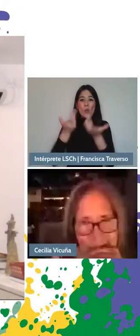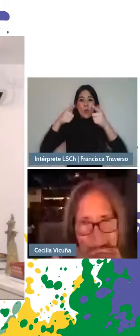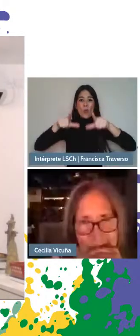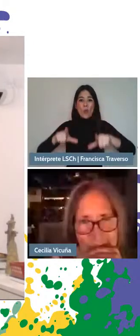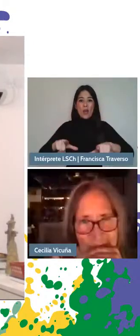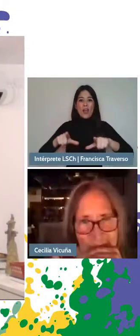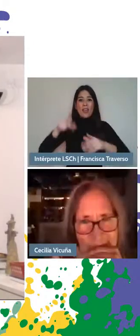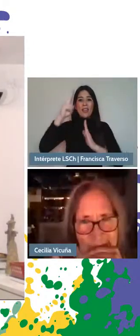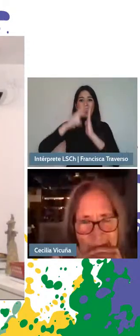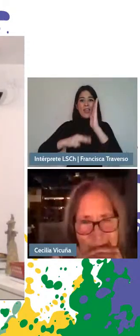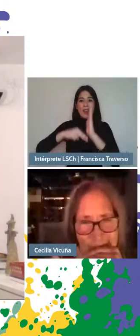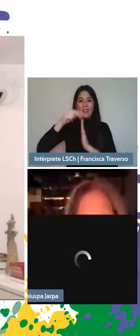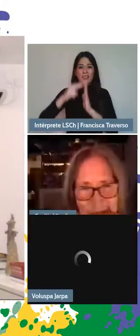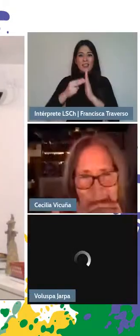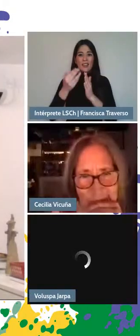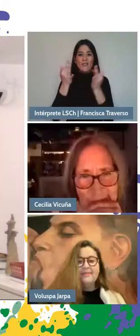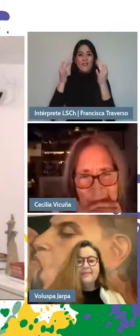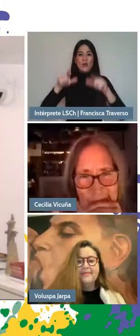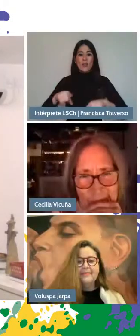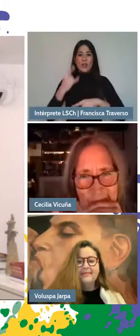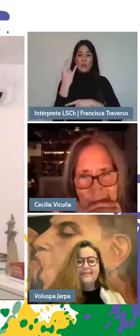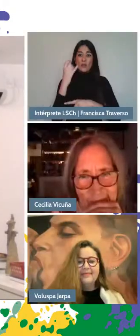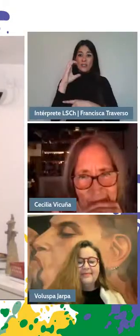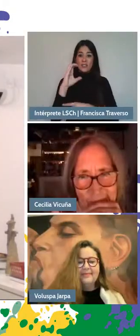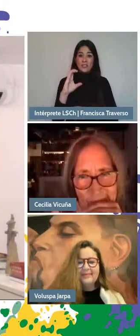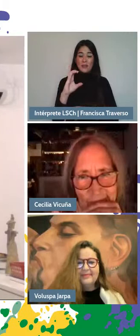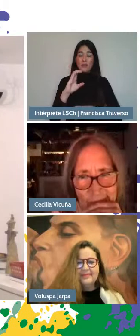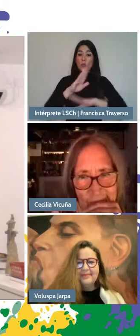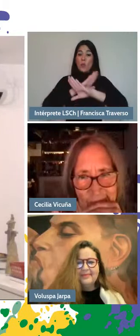Y como siempre, al finalizar la conversación,